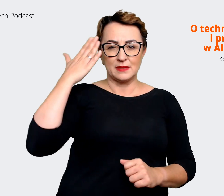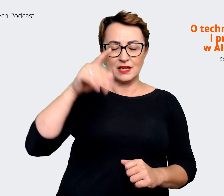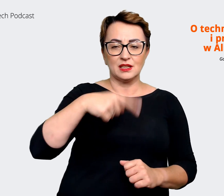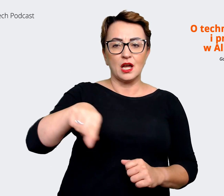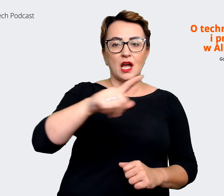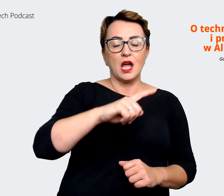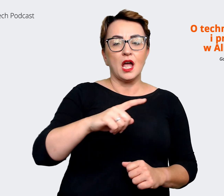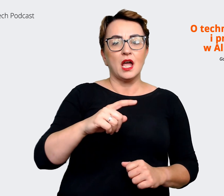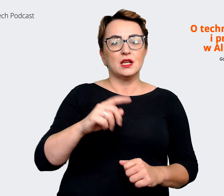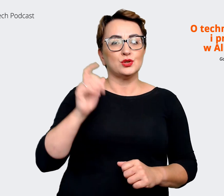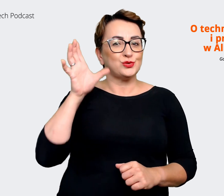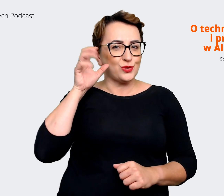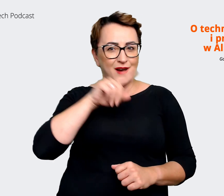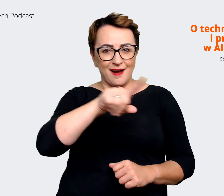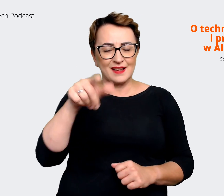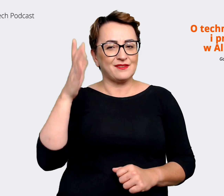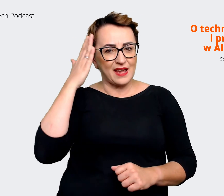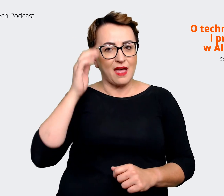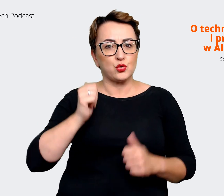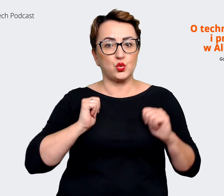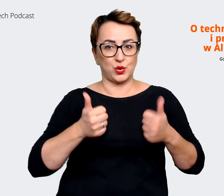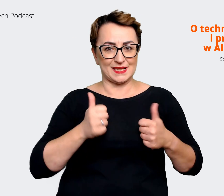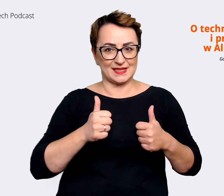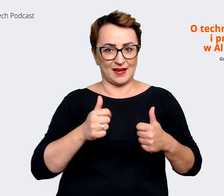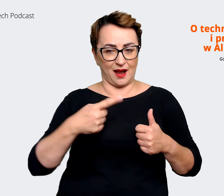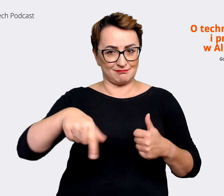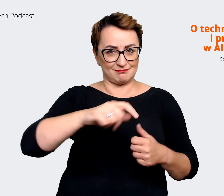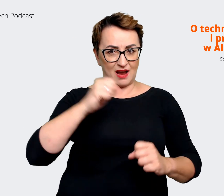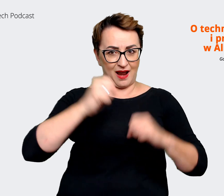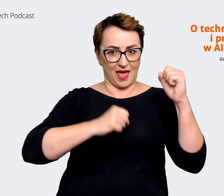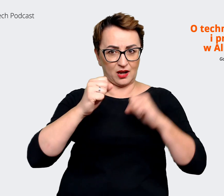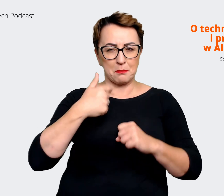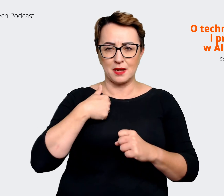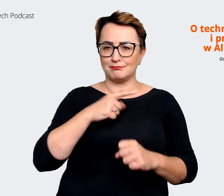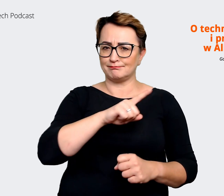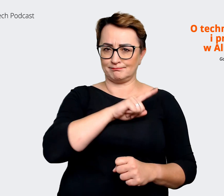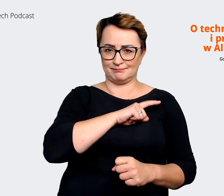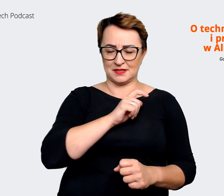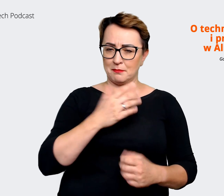która panuje w Allegro. To jest coś, co bardzo mocno patrzymy i też przez to zadowolenie,